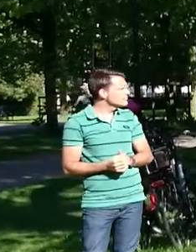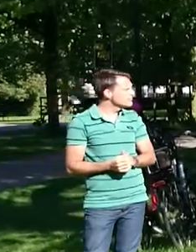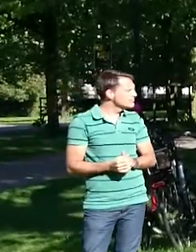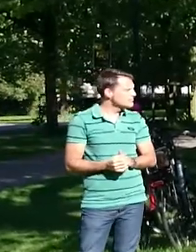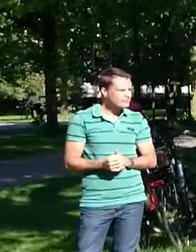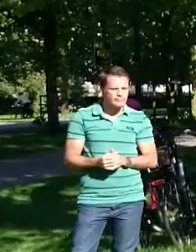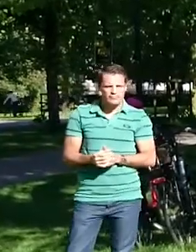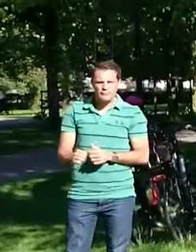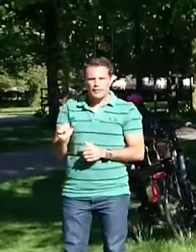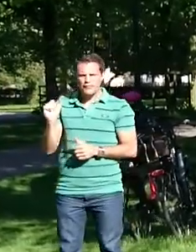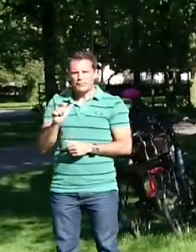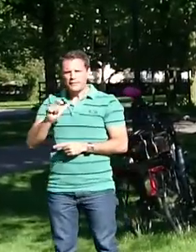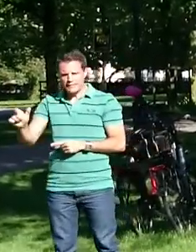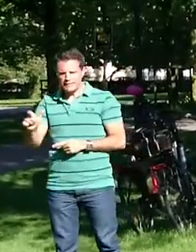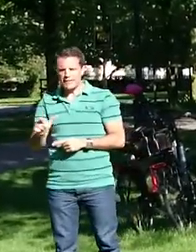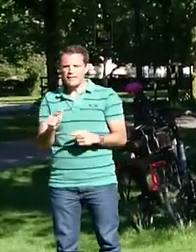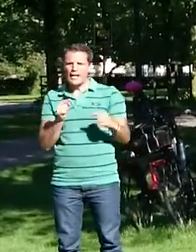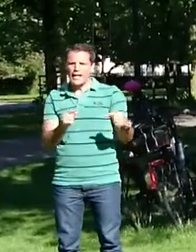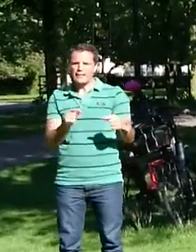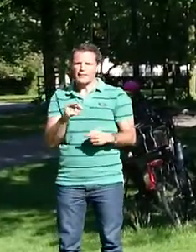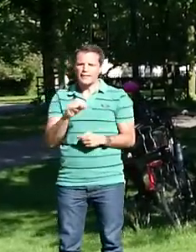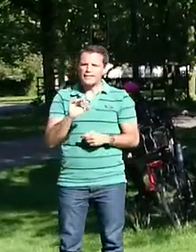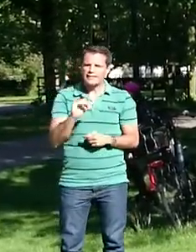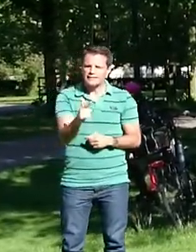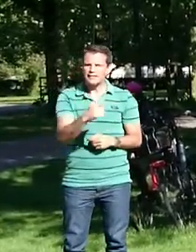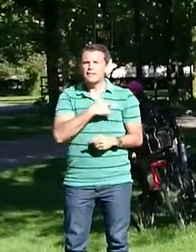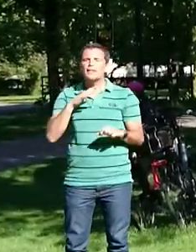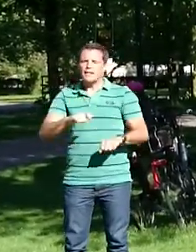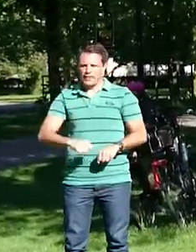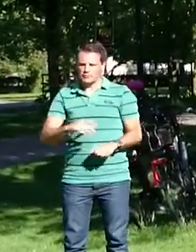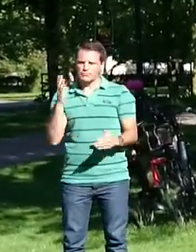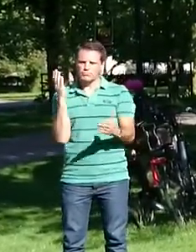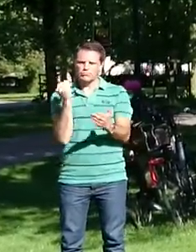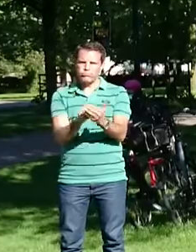Feminister. Antirasister. Vi har skrivit historia.